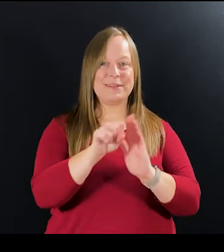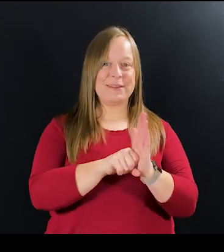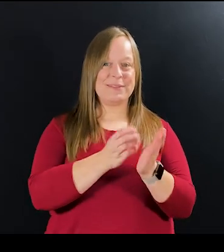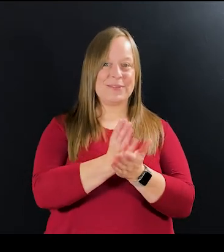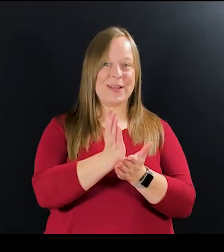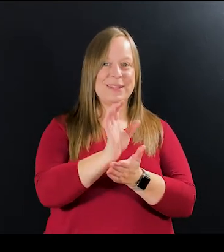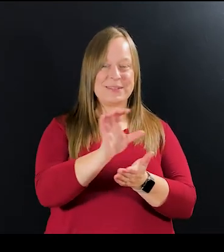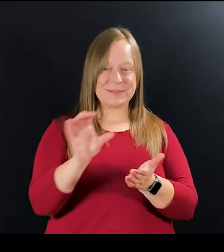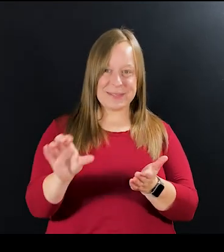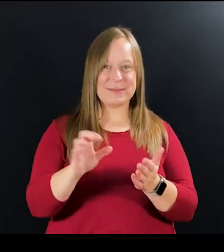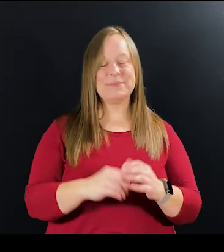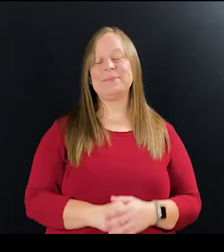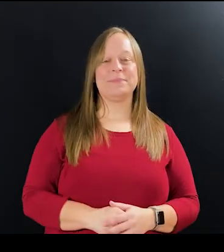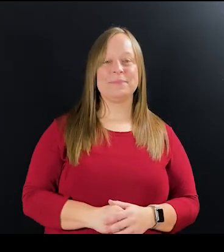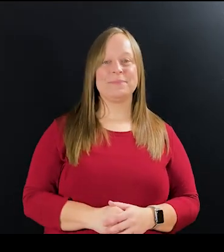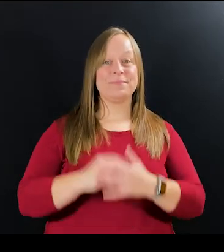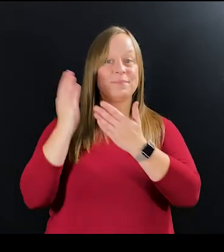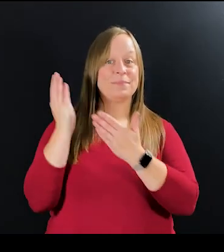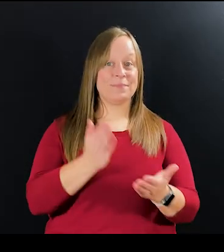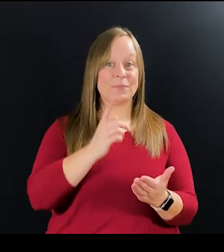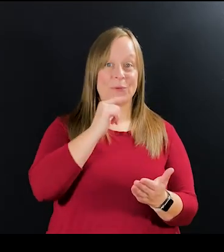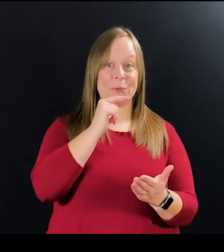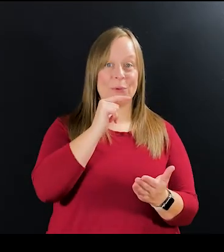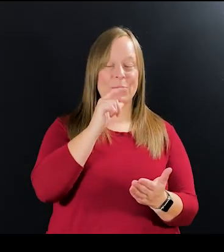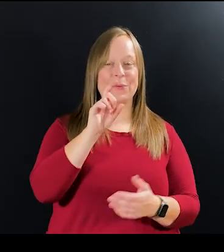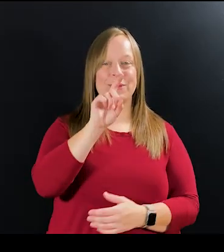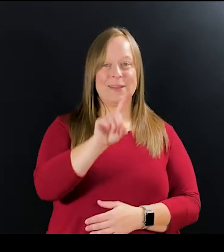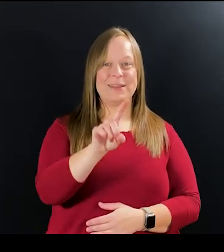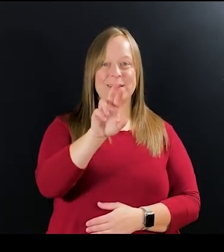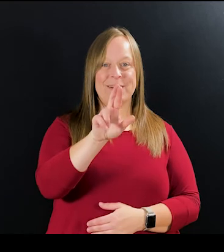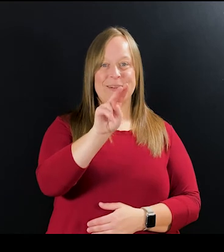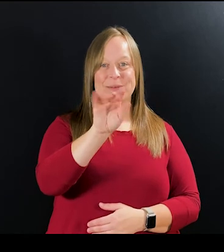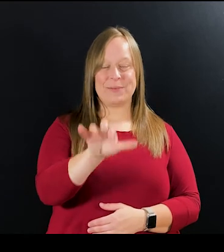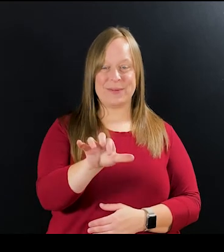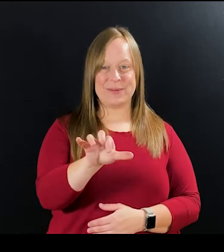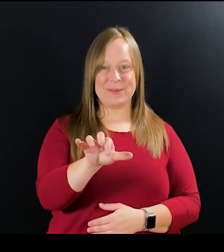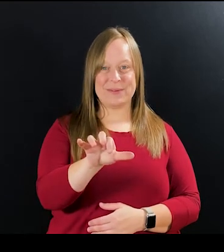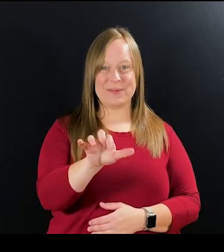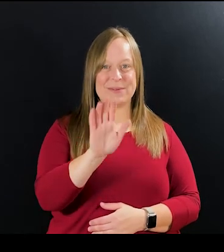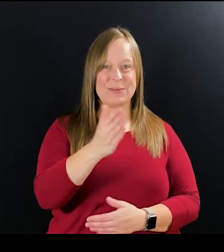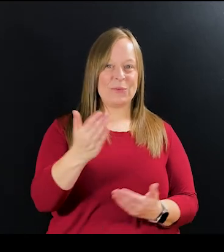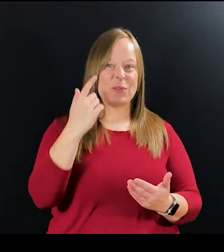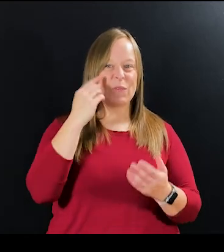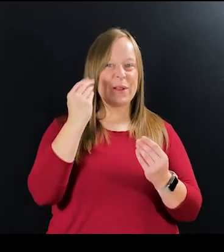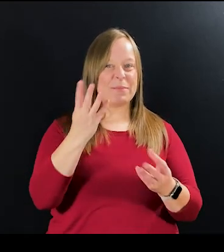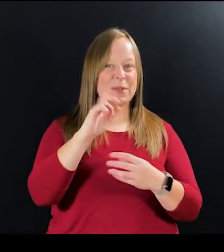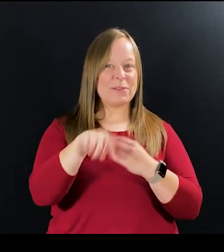Empire State of Rights: Con Subtítulos ha sido presentado por Disability Rights of New York, su fuente de información